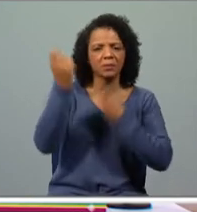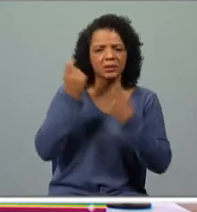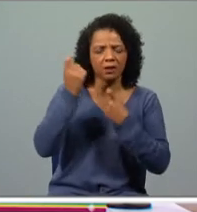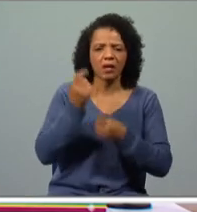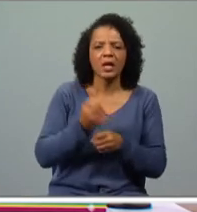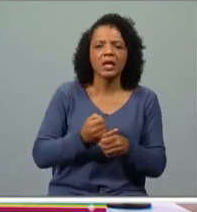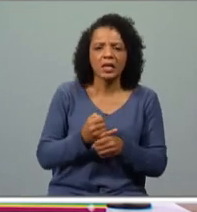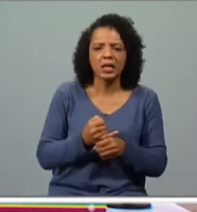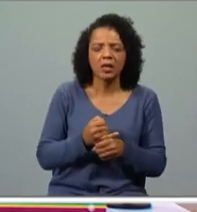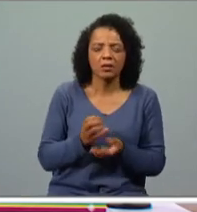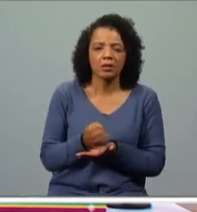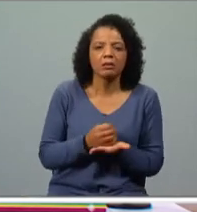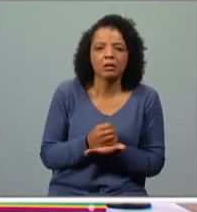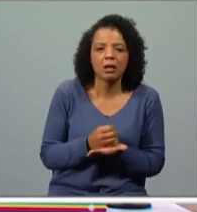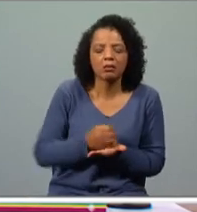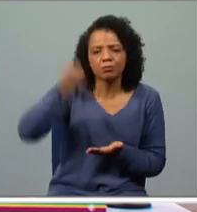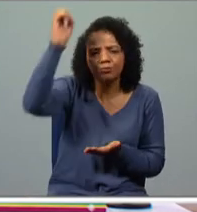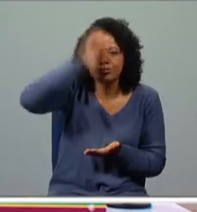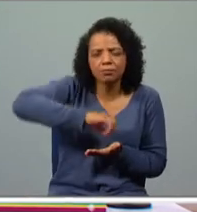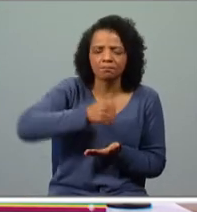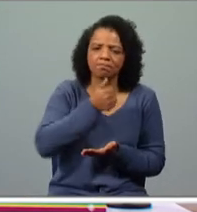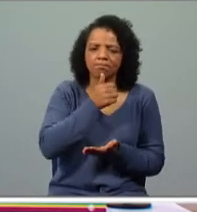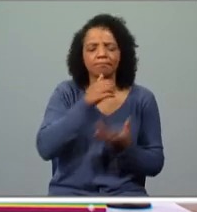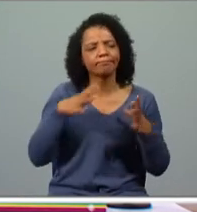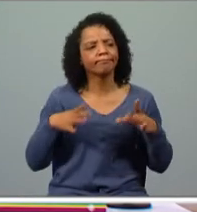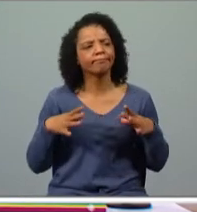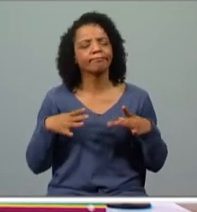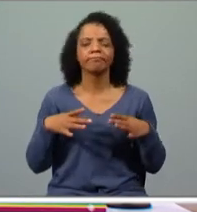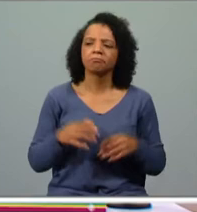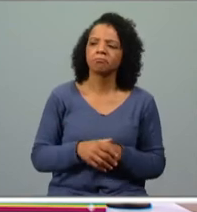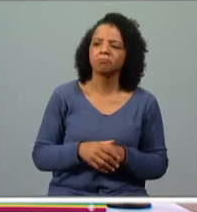era uma ilha deserta não via lá ninguém decidiram dar uma volta levar um barril 那是一個荒島，我沒有看到那裡的人決定散散步 拿一桶